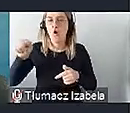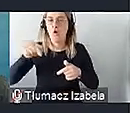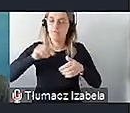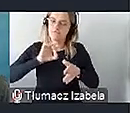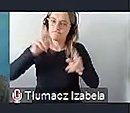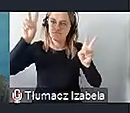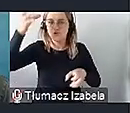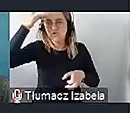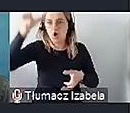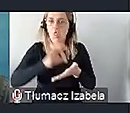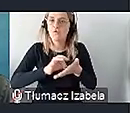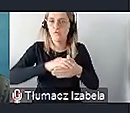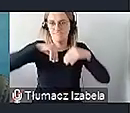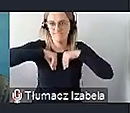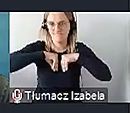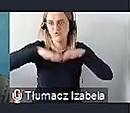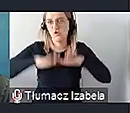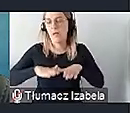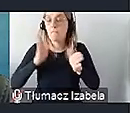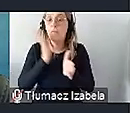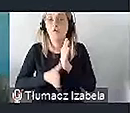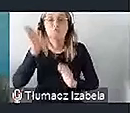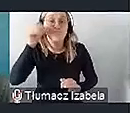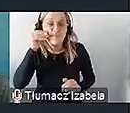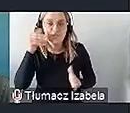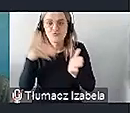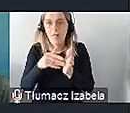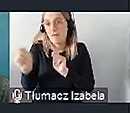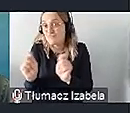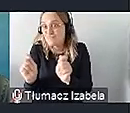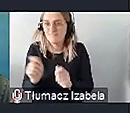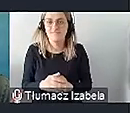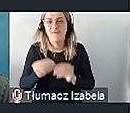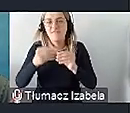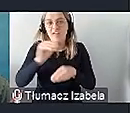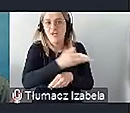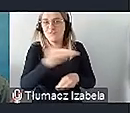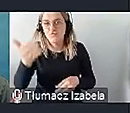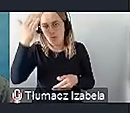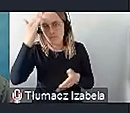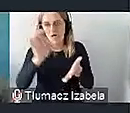czasami wystarczy to odświeżyć po prostu. Większość z państwa umie narysować ludzika - super.